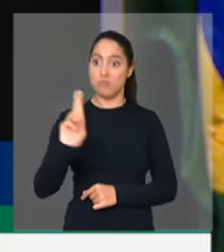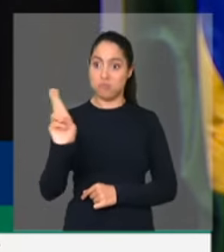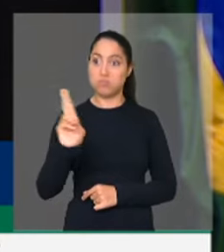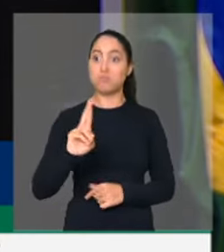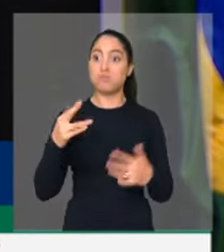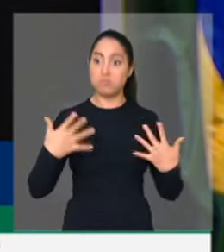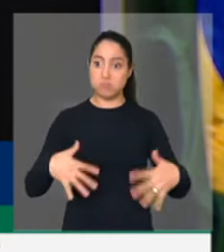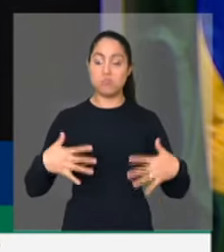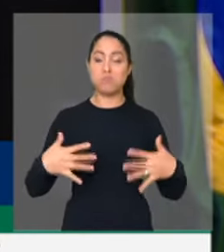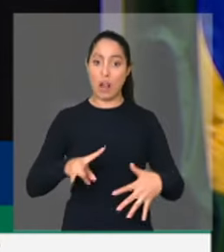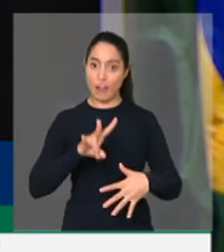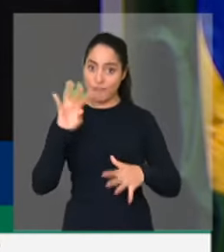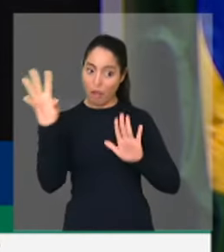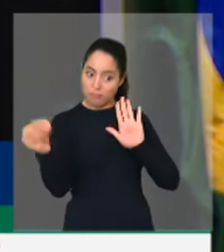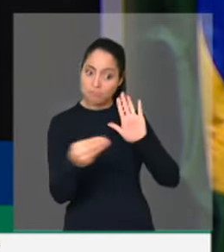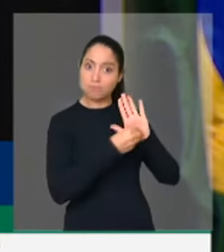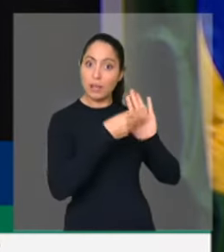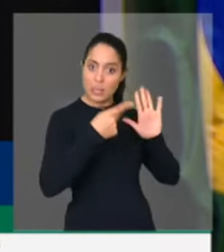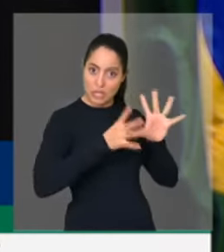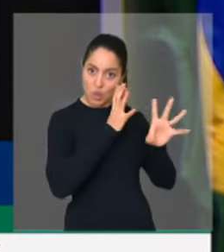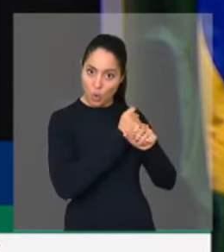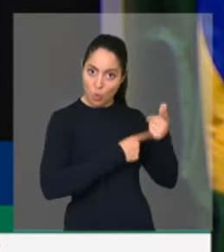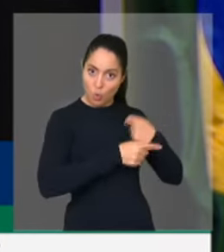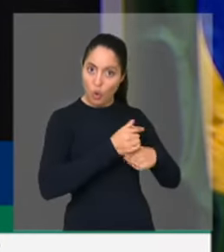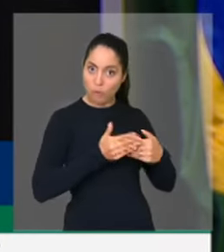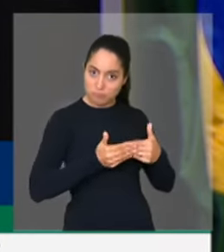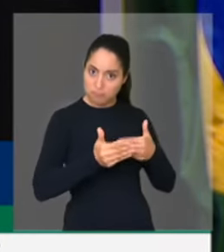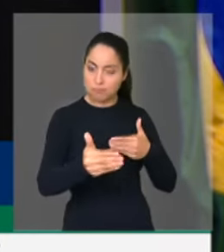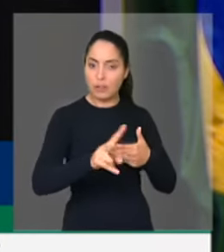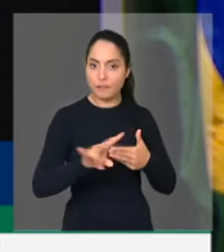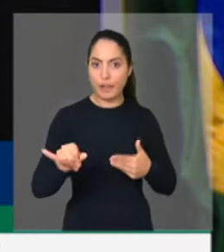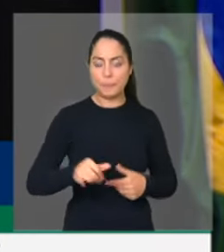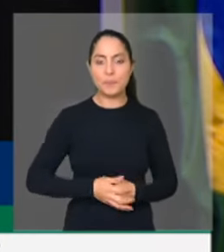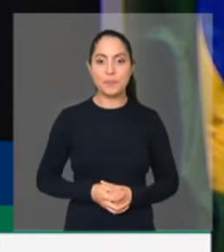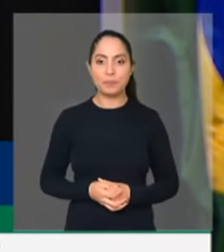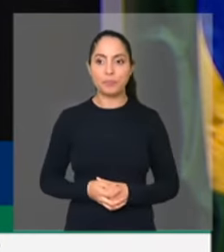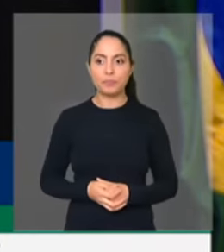ORÇAMENTO DESTE ANO. O REGIME DA CÂMARA DOS DEPUTADOS, ART. 53, DEFINE QUE O EXAME DE